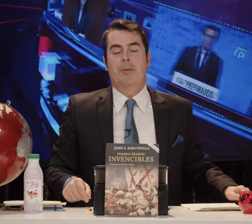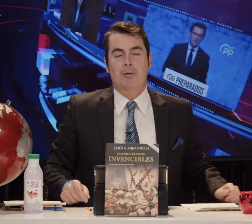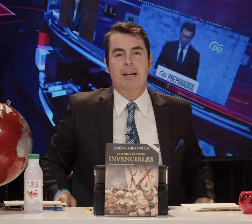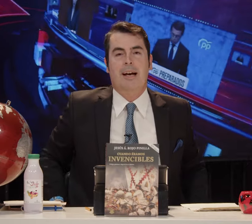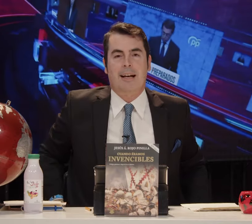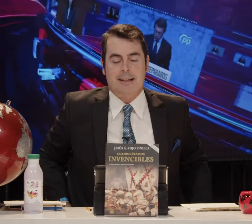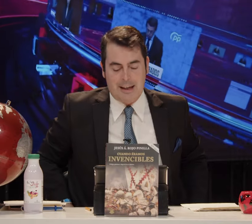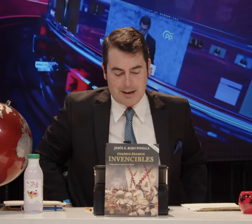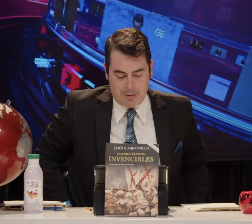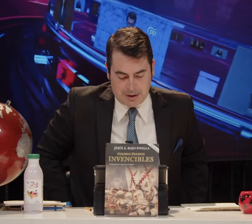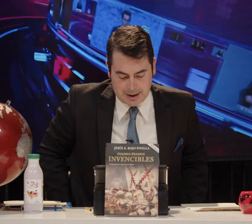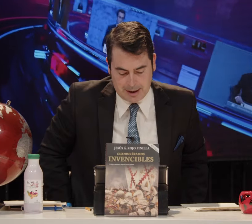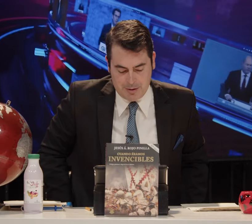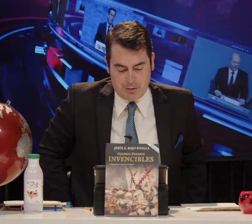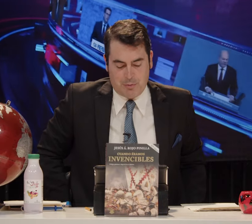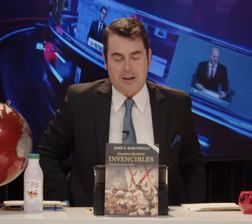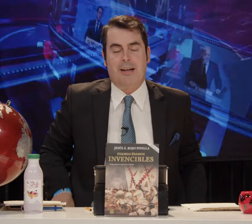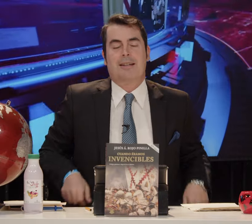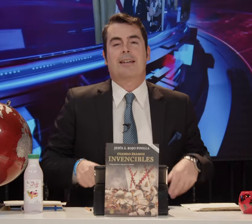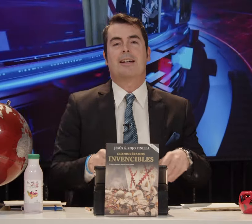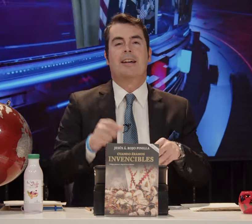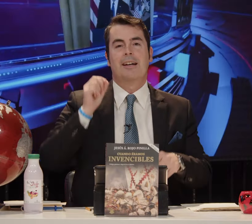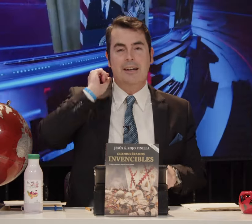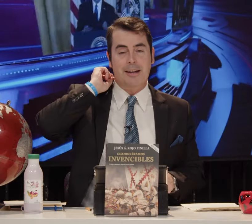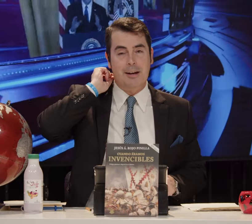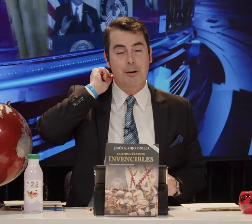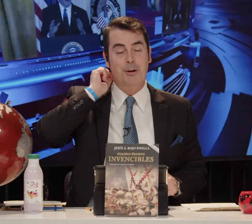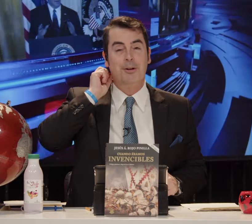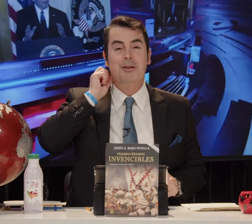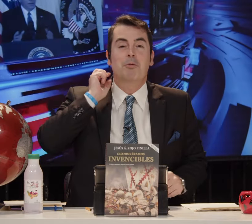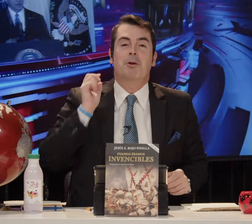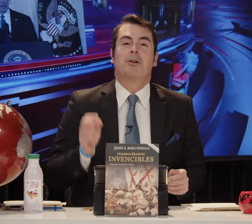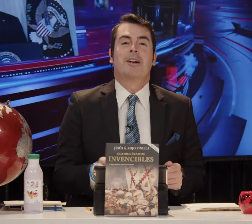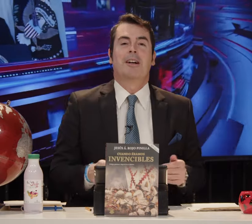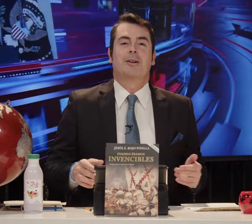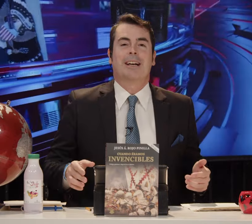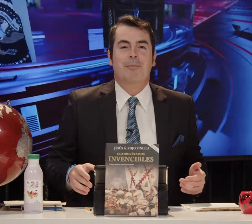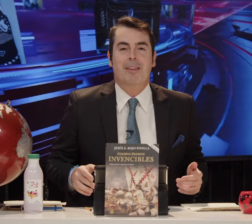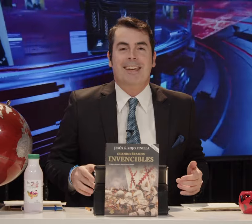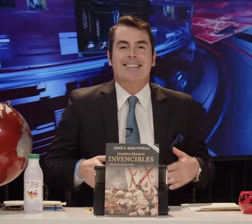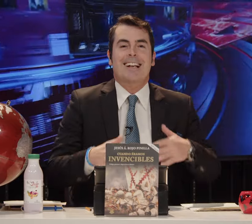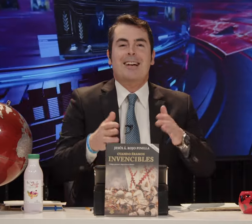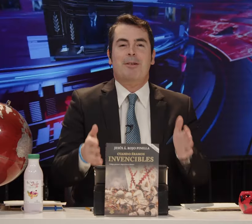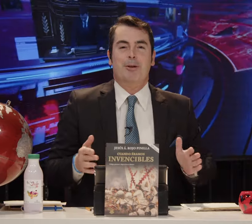vamos a seguir vamos a seguir amigos porque es que ayer noo tiempo pero o sea que salga Pedro